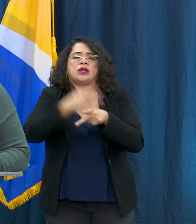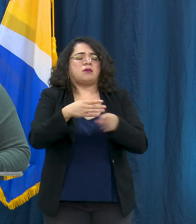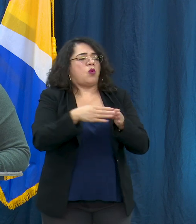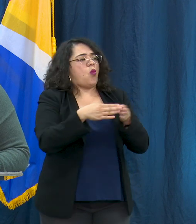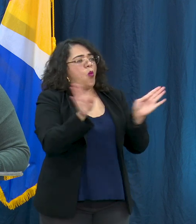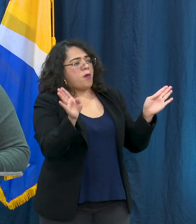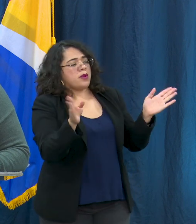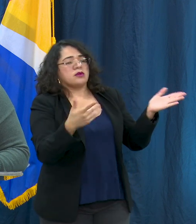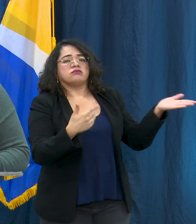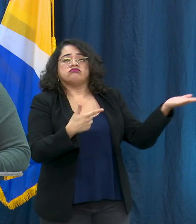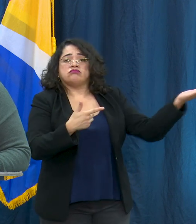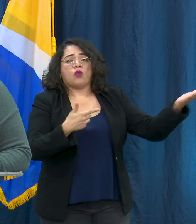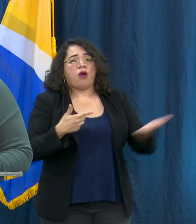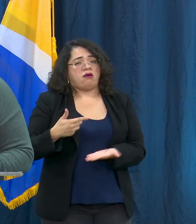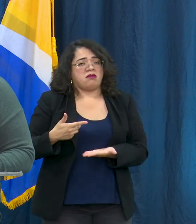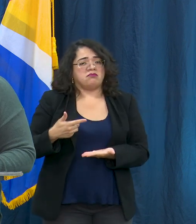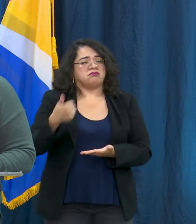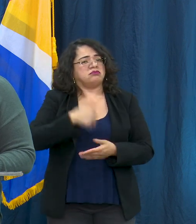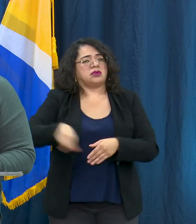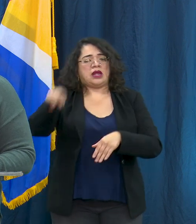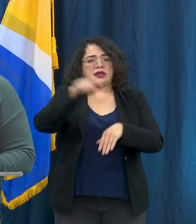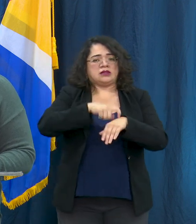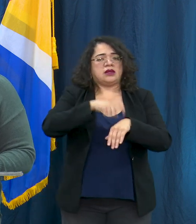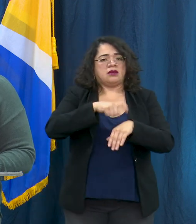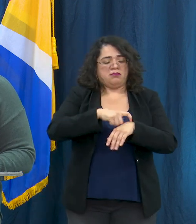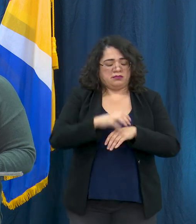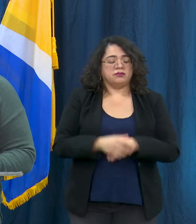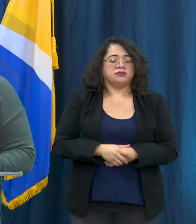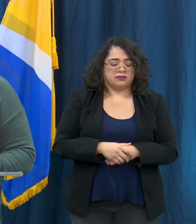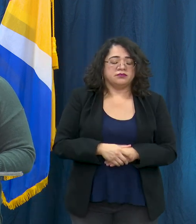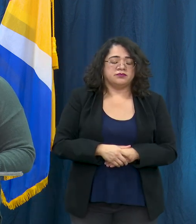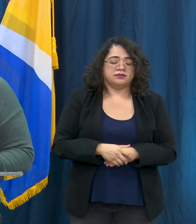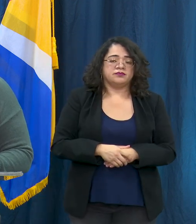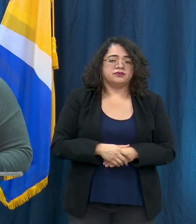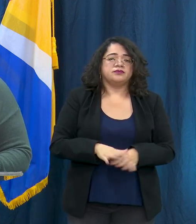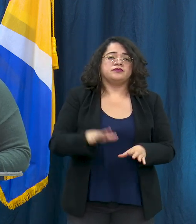approach our day so servicios por favor de chelly saber a segi endows clarin con